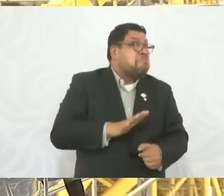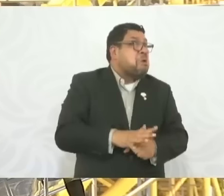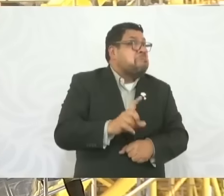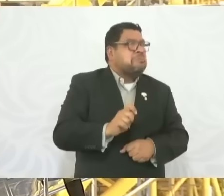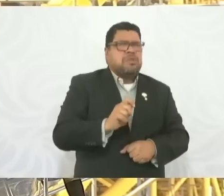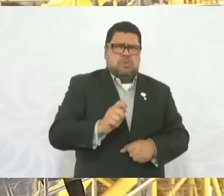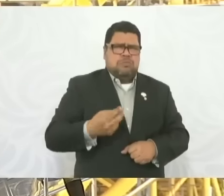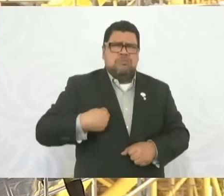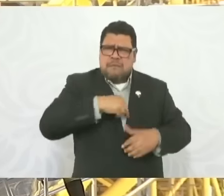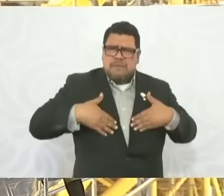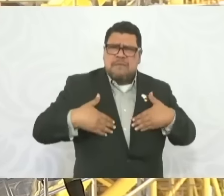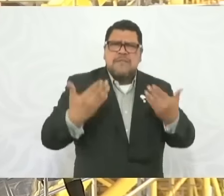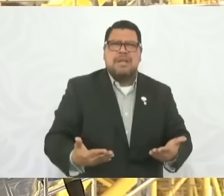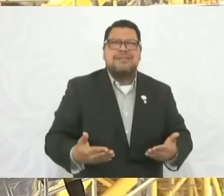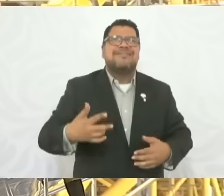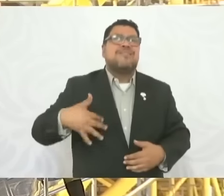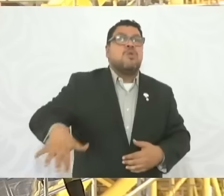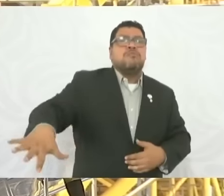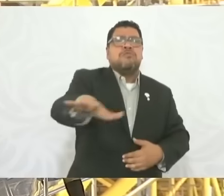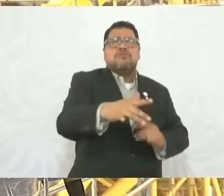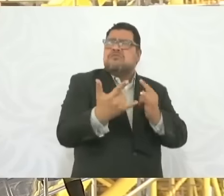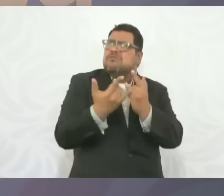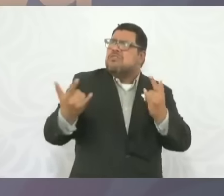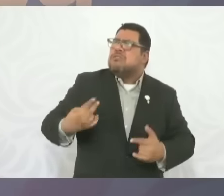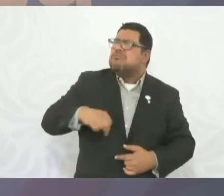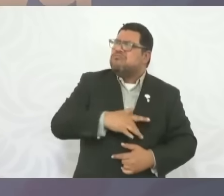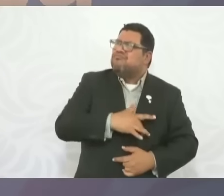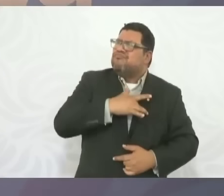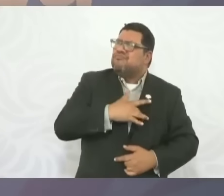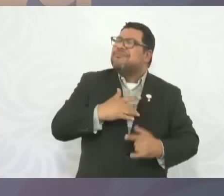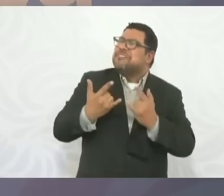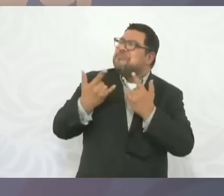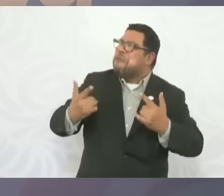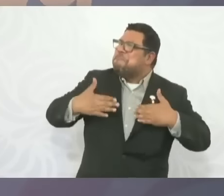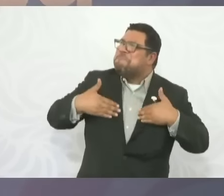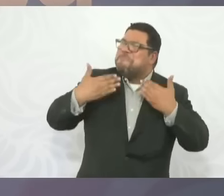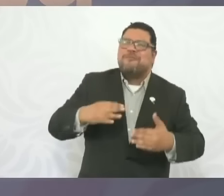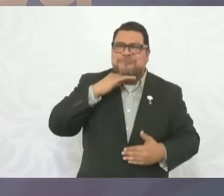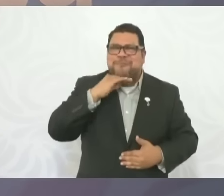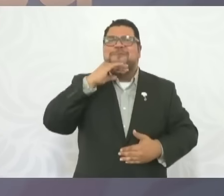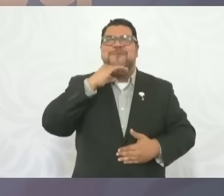exista un pueblo orgulloso de su historia, decidido a luchar por la justicia y el bienestar,